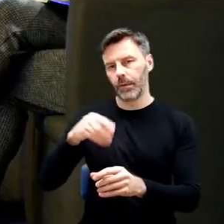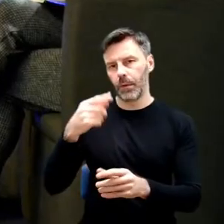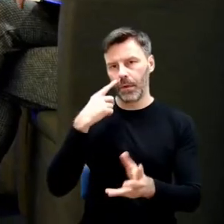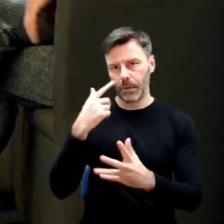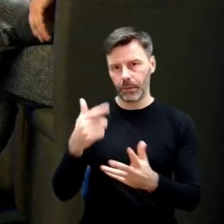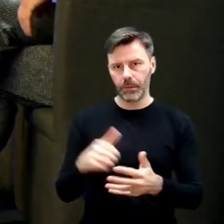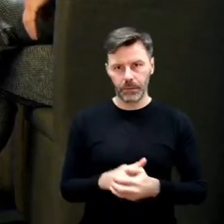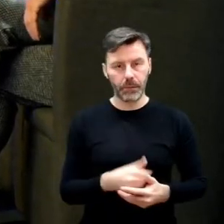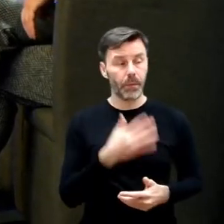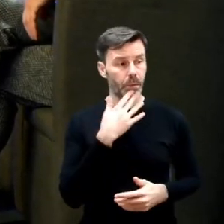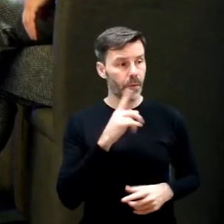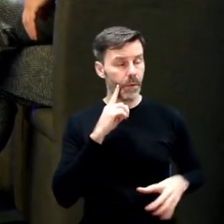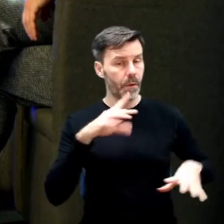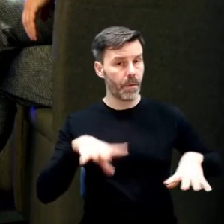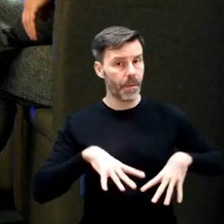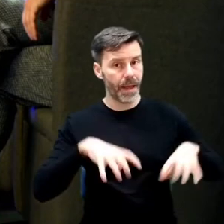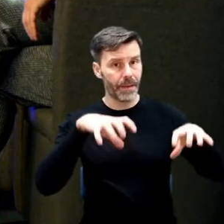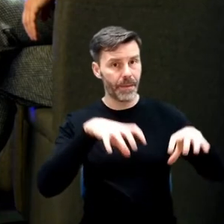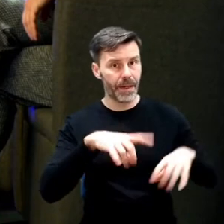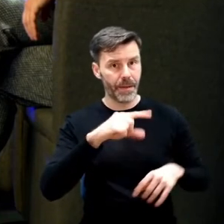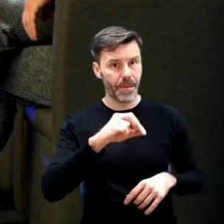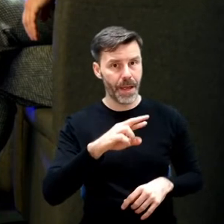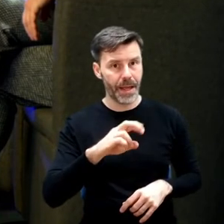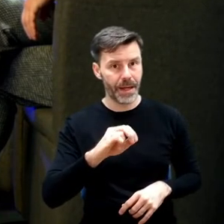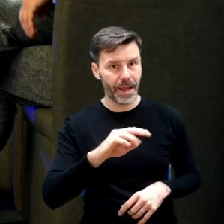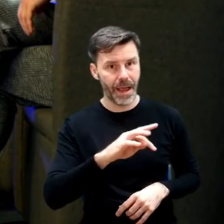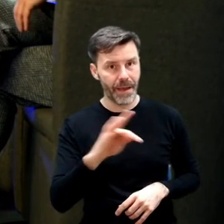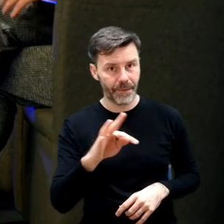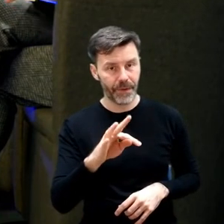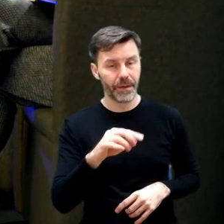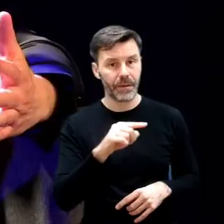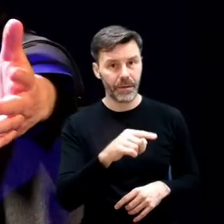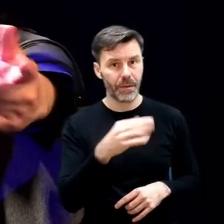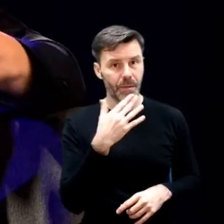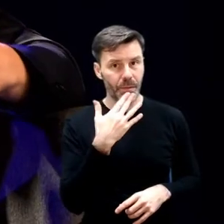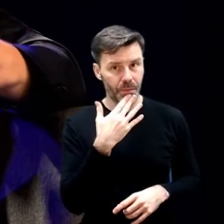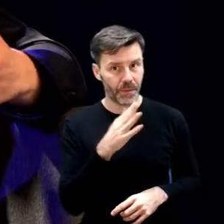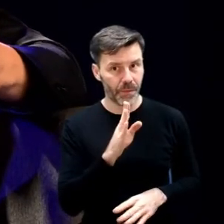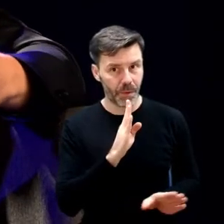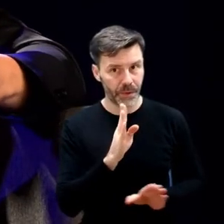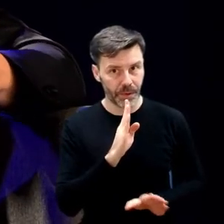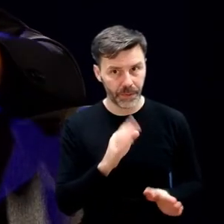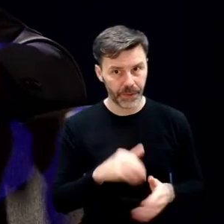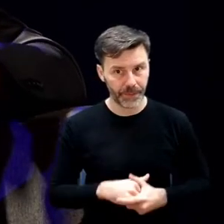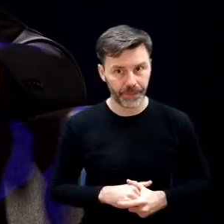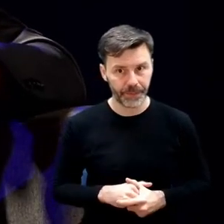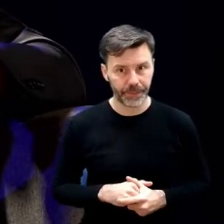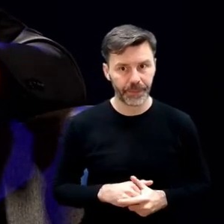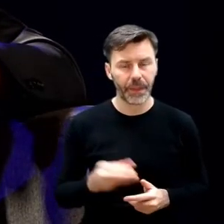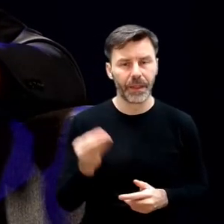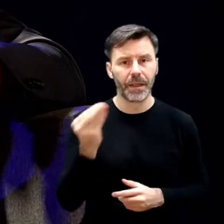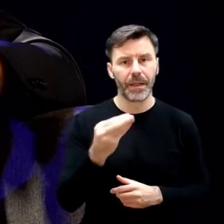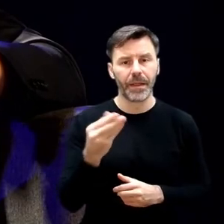prezes PFR, przed chwileczką PFR nieruchomości. Jaka jest jeszcze, ostatnie pytanie do Pani, potem przeskoczę do Agaty,